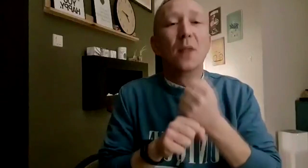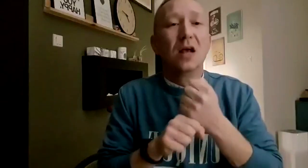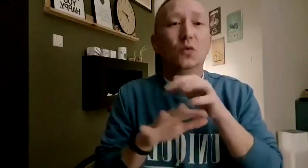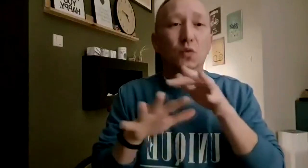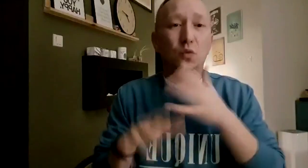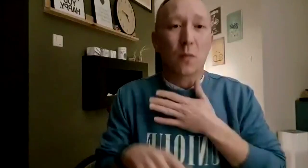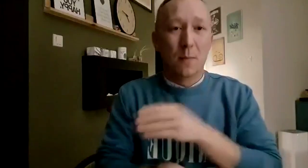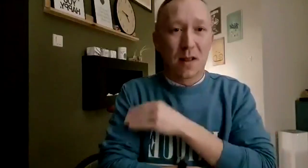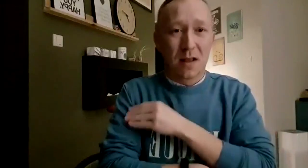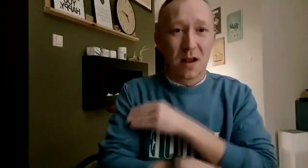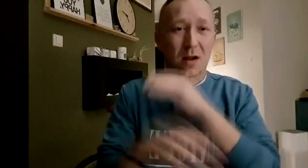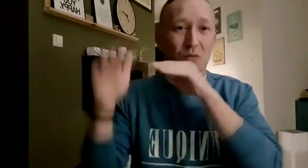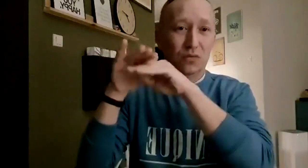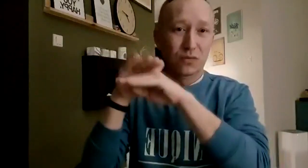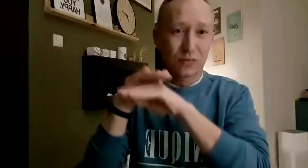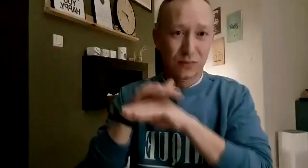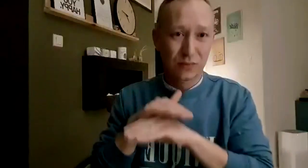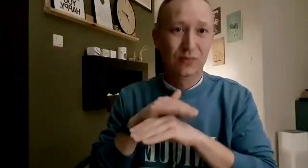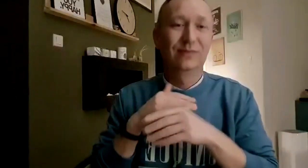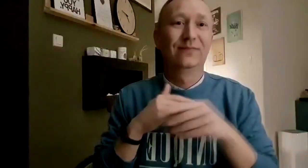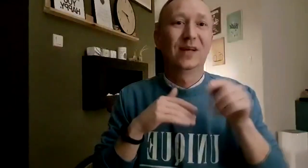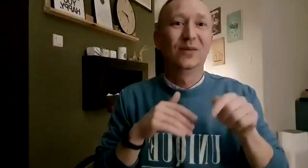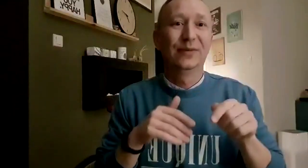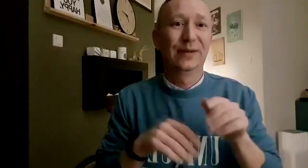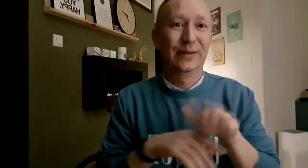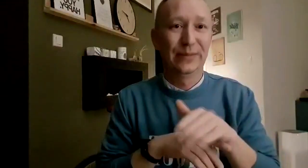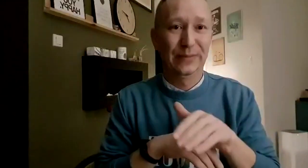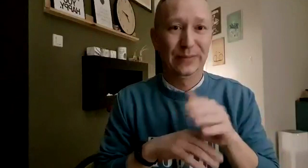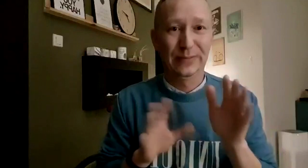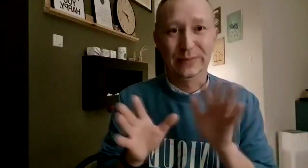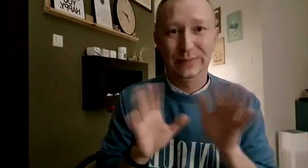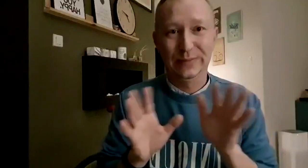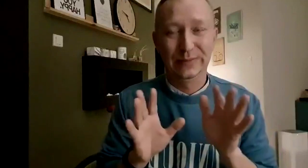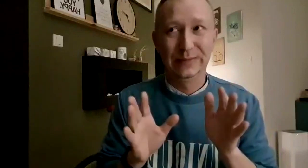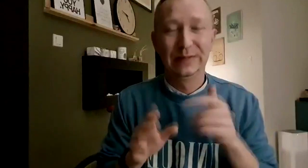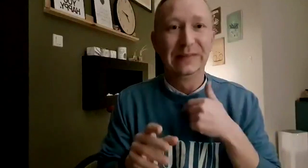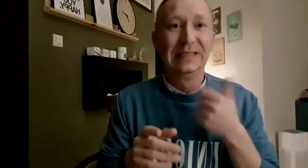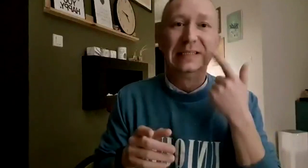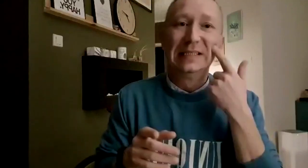to, że w pracy mam dużo przygotowanych materiałów schowanych w szafie. W domu kompletnie nic nie mam.